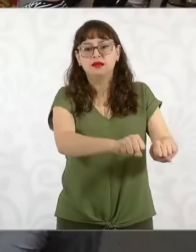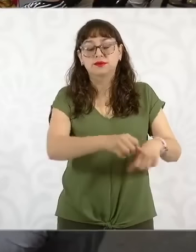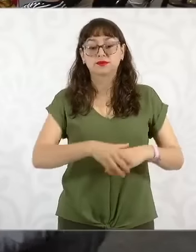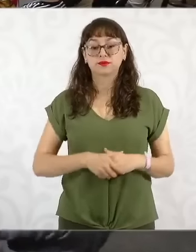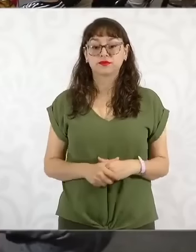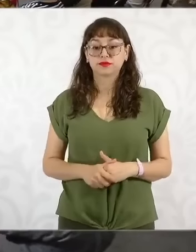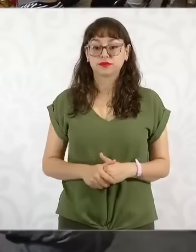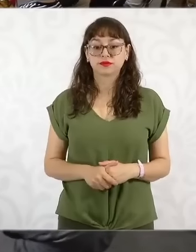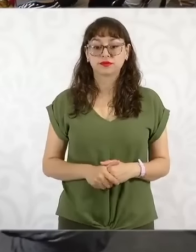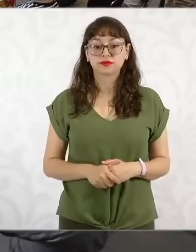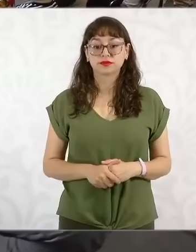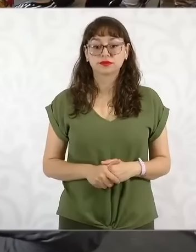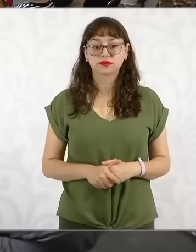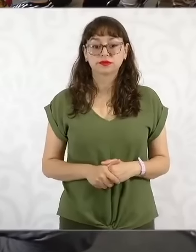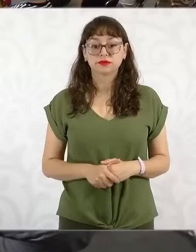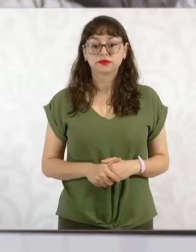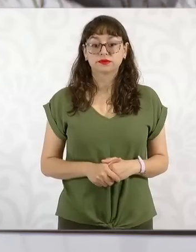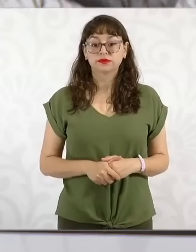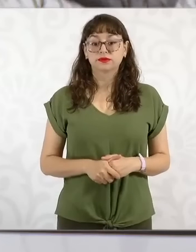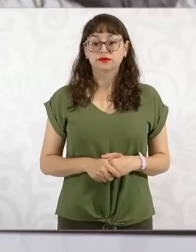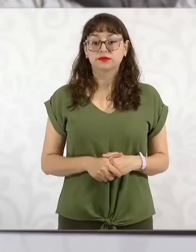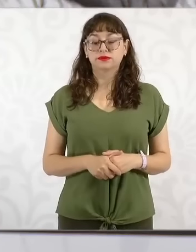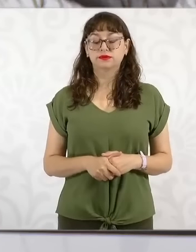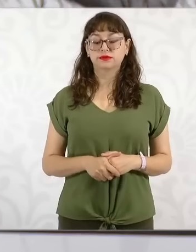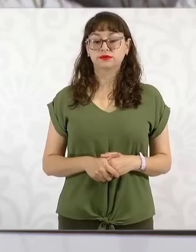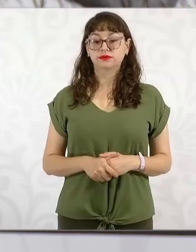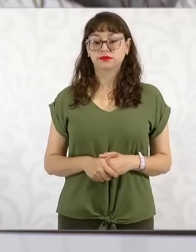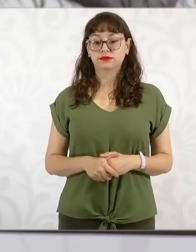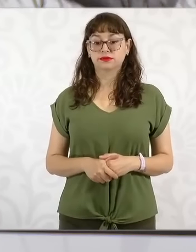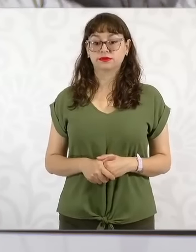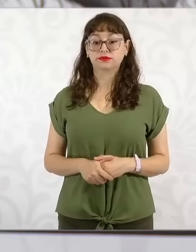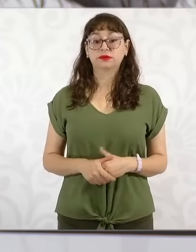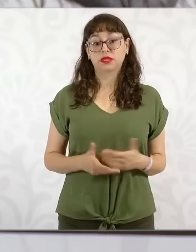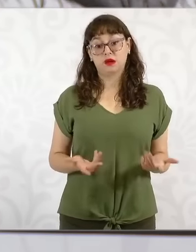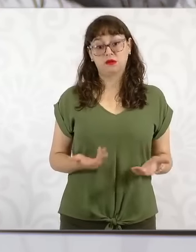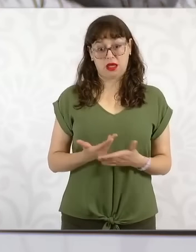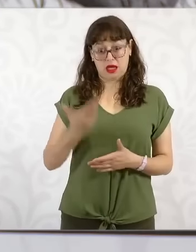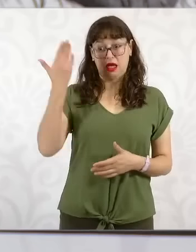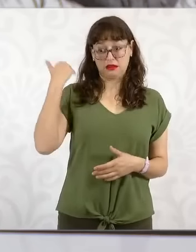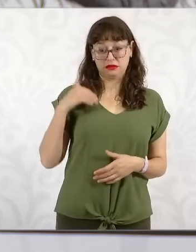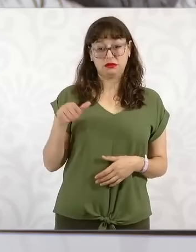Desde el primer momento de de este lamentable crimen, iniciamos una investigación en